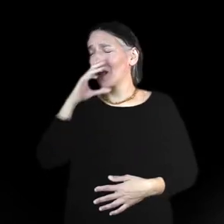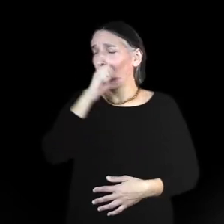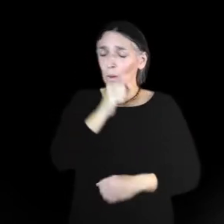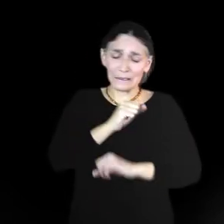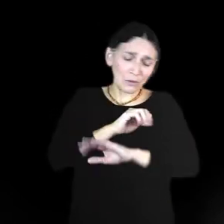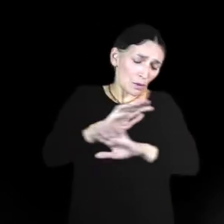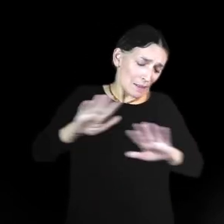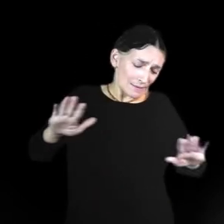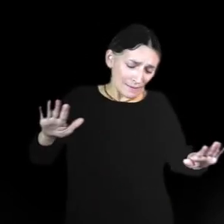Yo no puedo más...